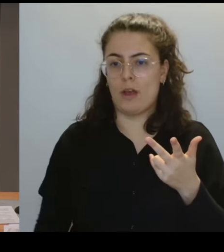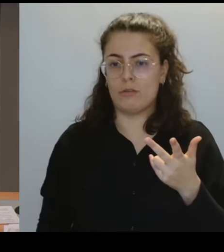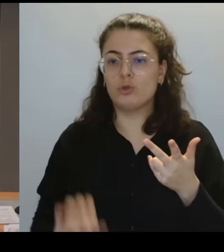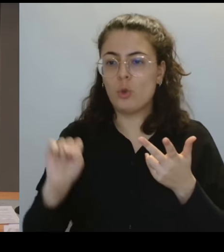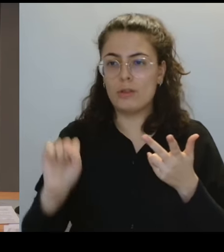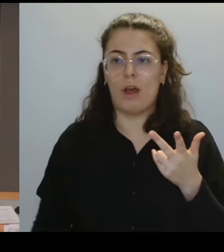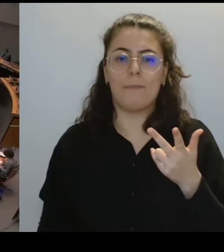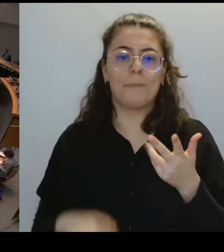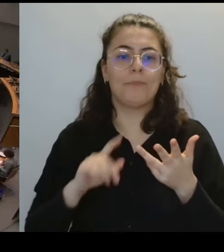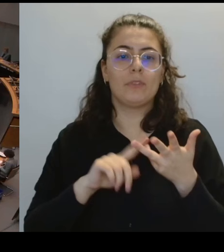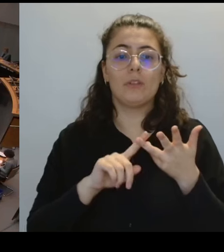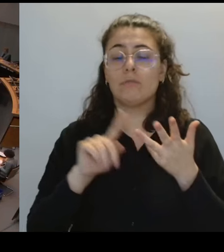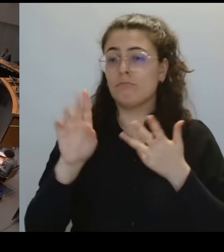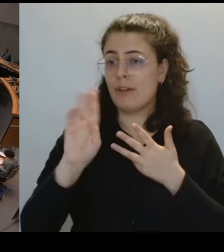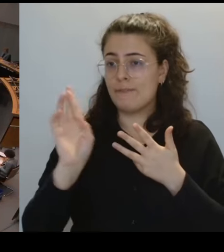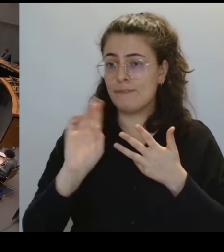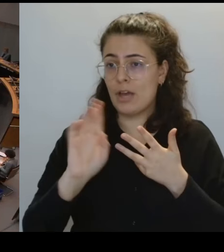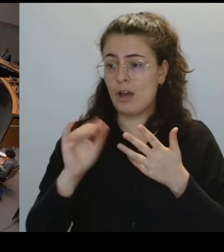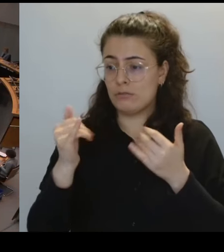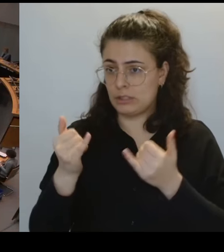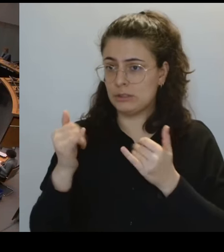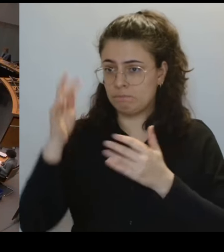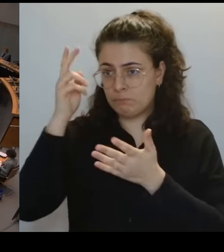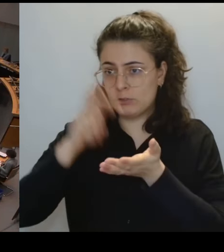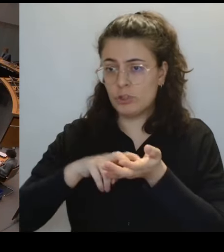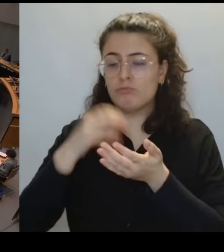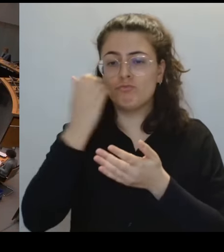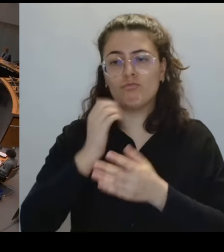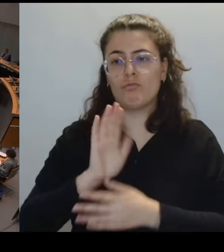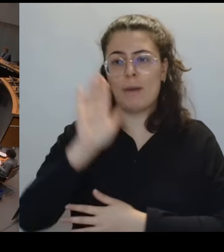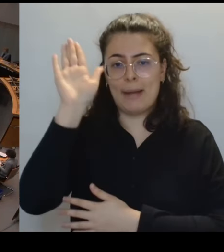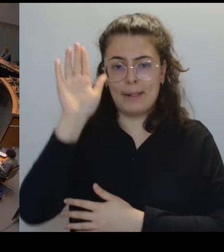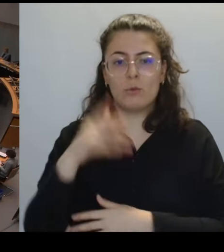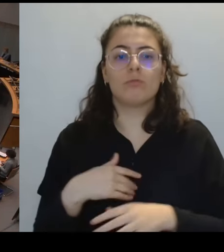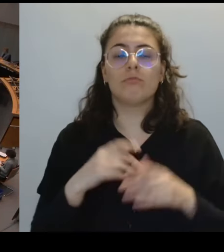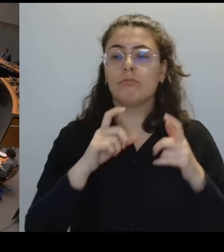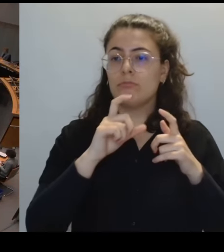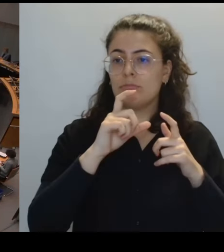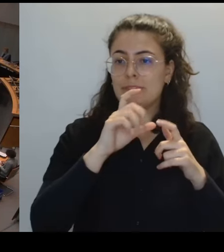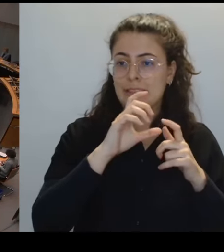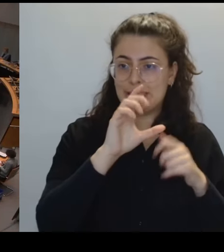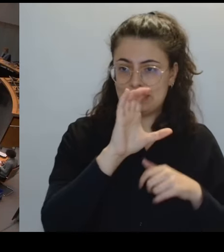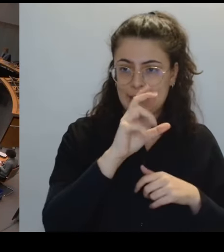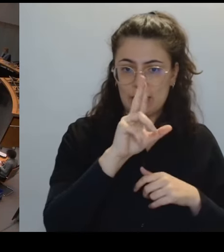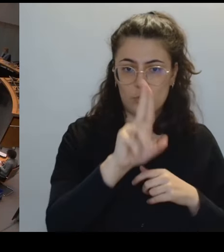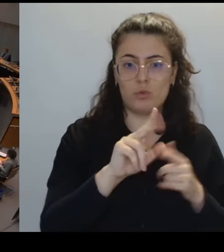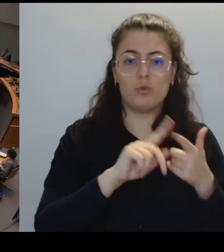bitte um das Handzeichen. Das sind die Fraktionen der CDU, SPD, Bündnis 90/Die Grünen, sowie Die Linke